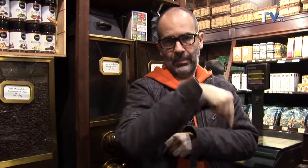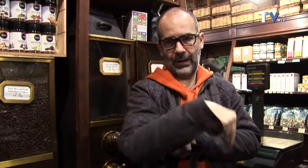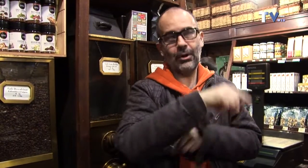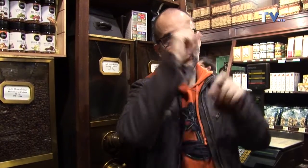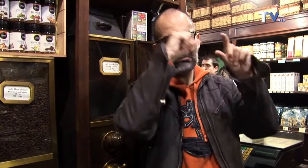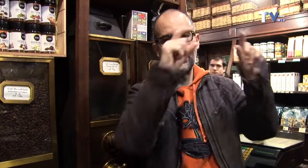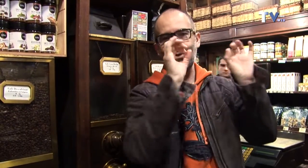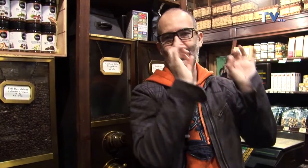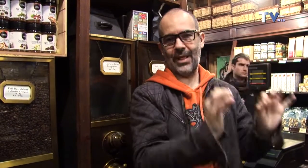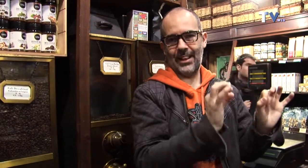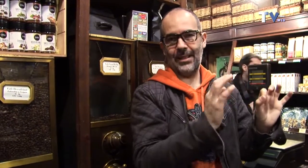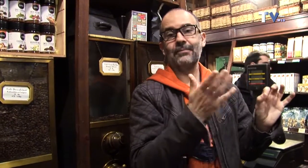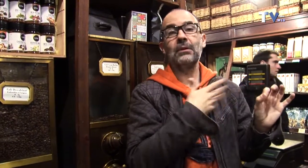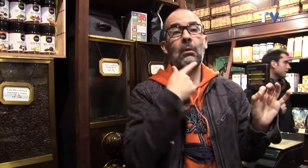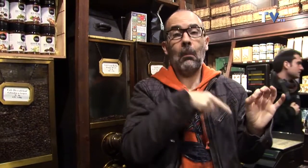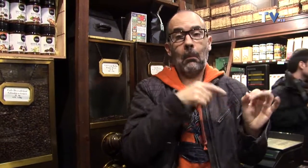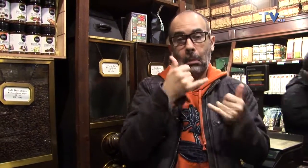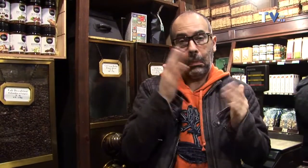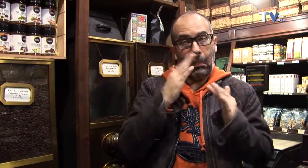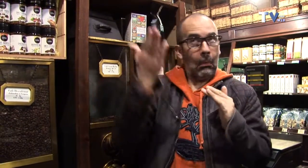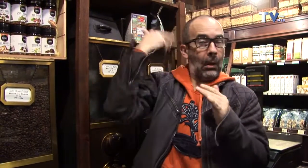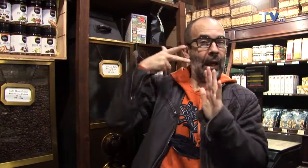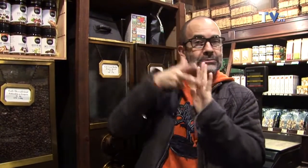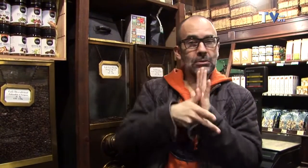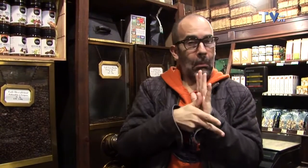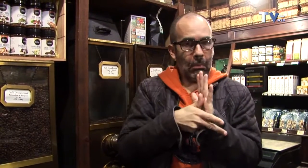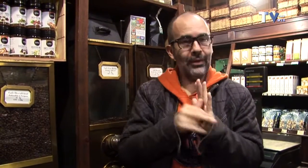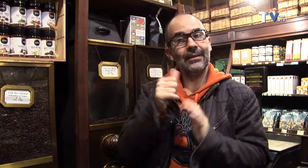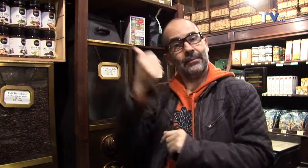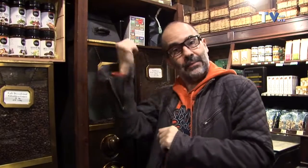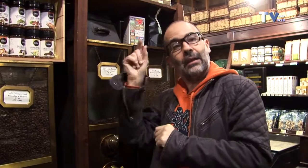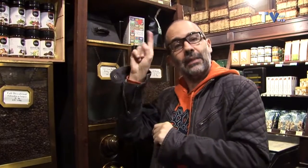Hace 23 años que otro dueño compró la tienda y mantuvo el nombre,